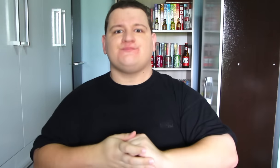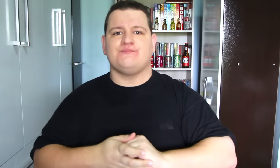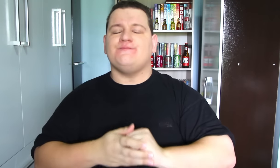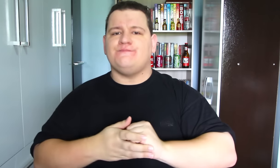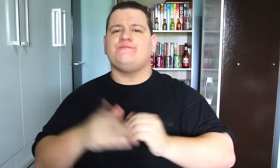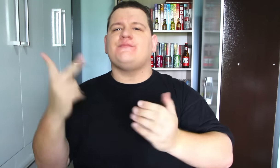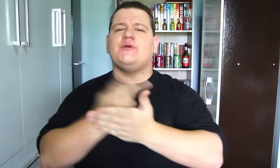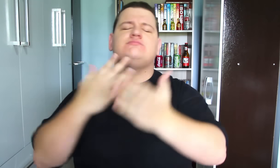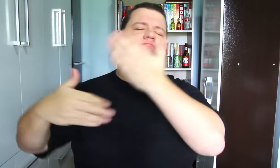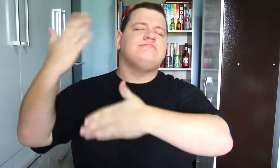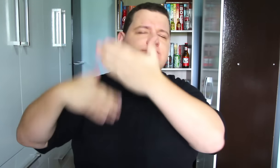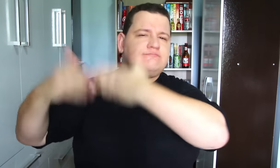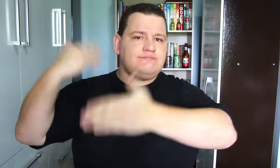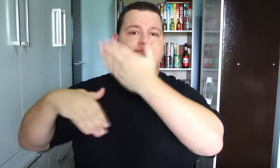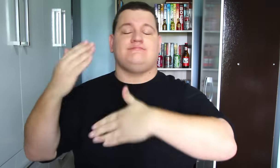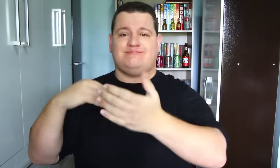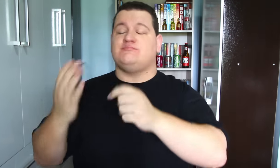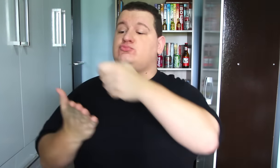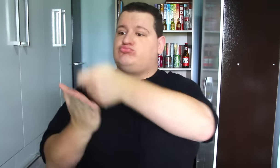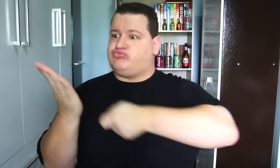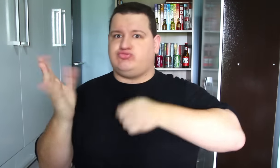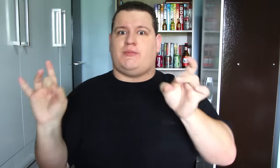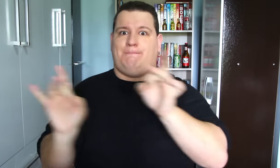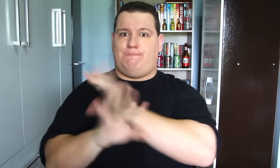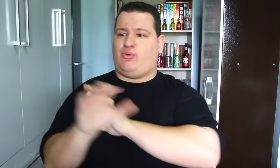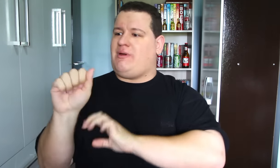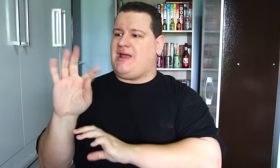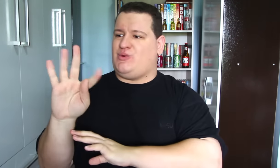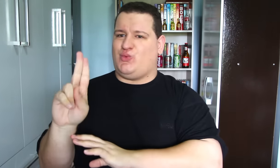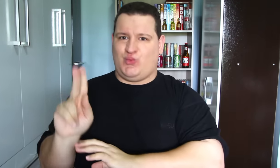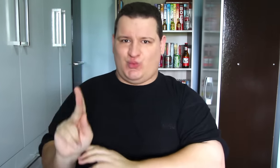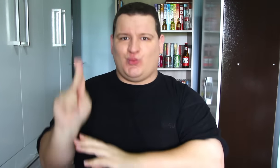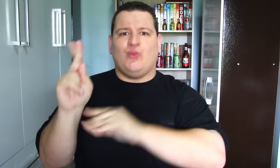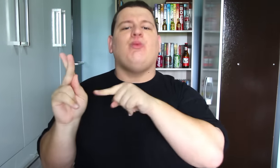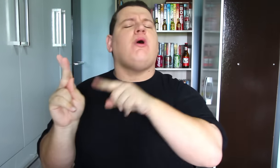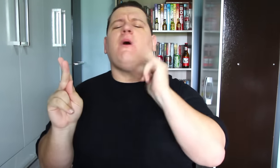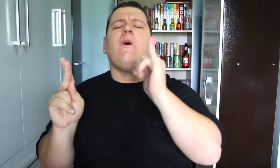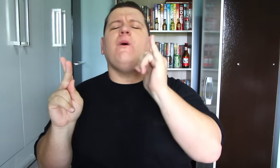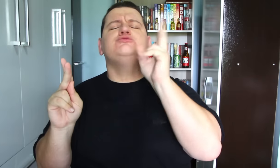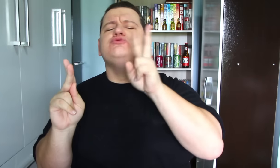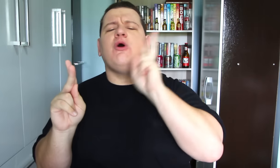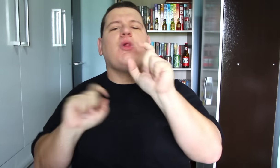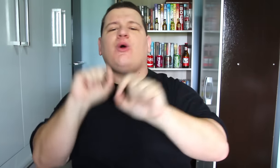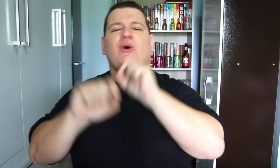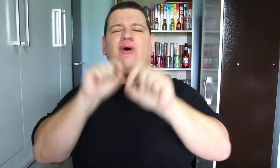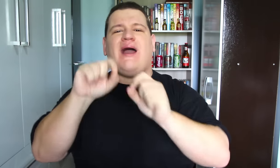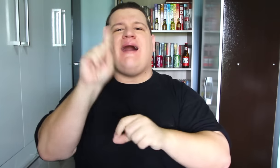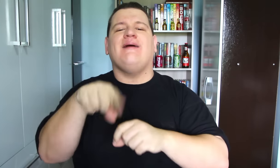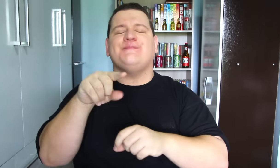Naquela época, com roteiro pronto que conta uma história...